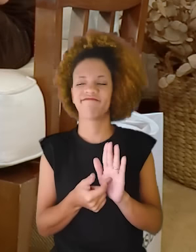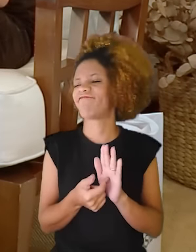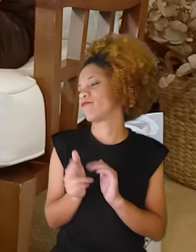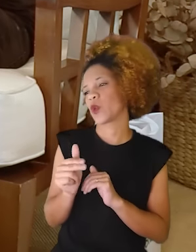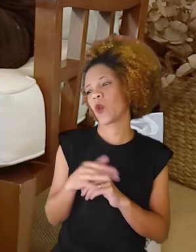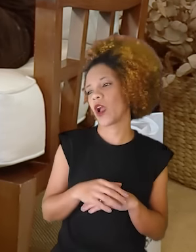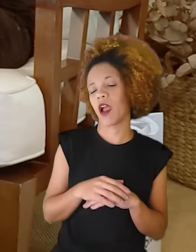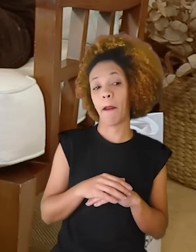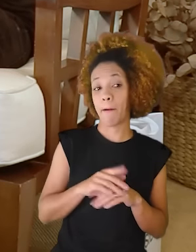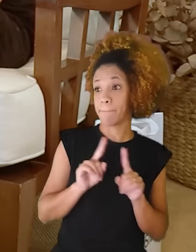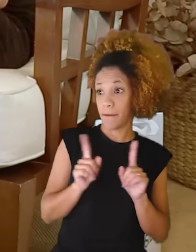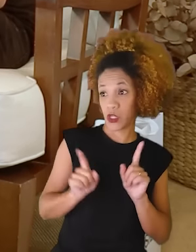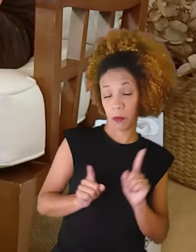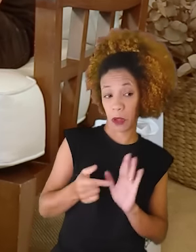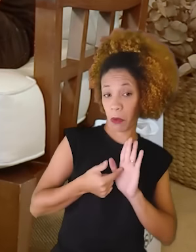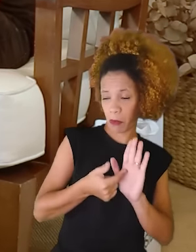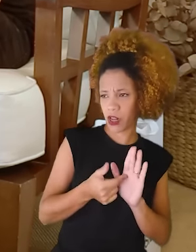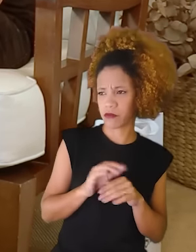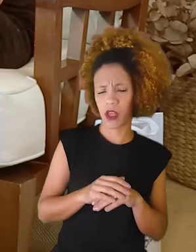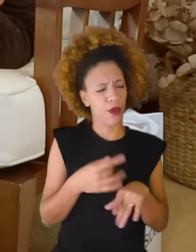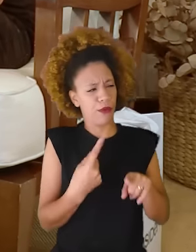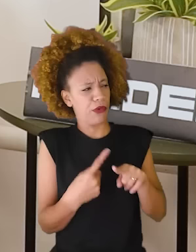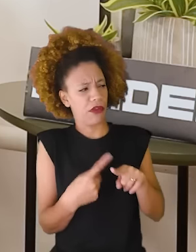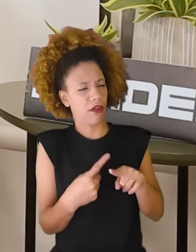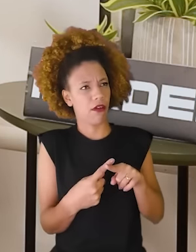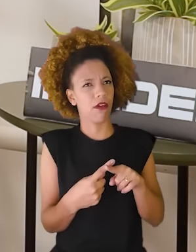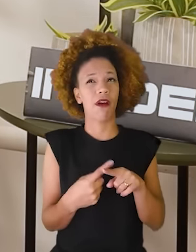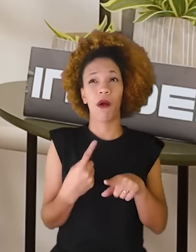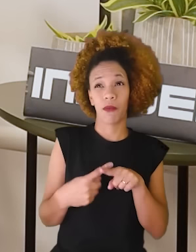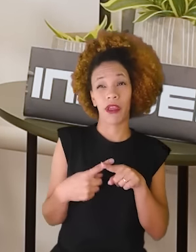bastante Por que que teu irmão não aparece pô porque ele tem um cargo assim de importância